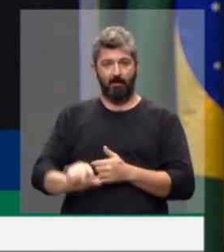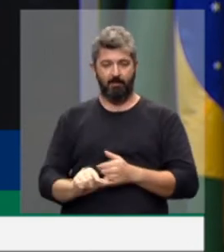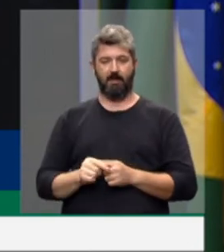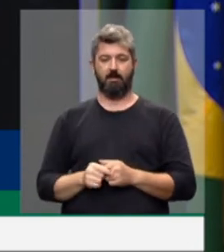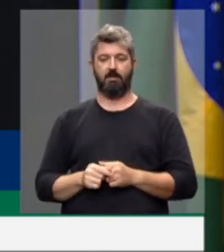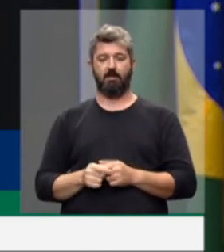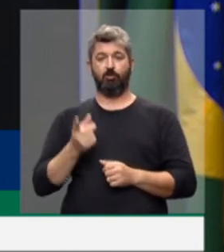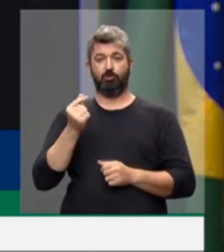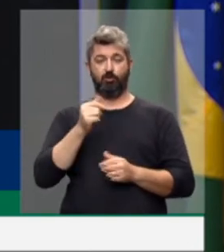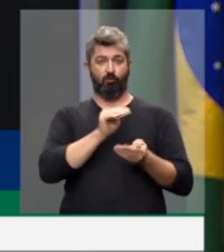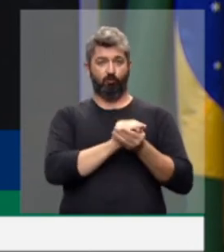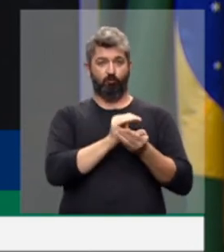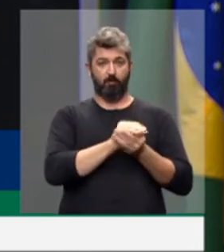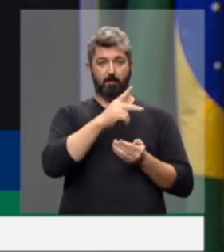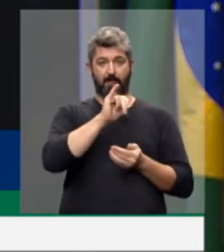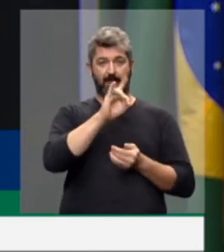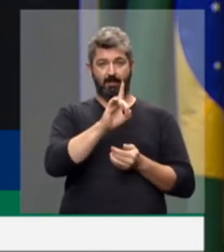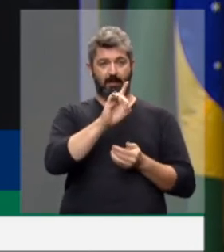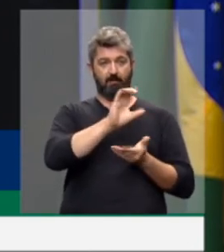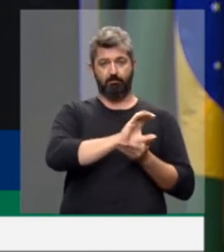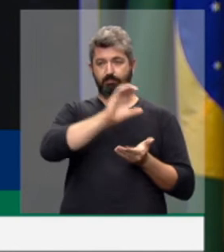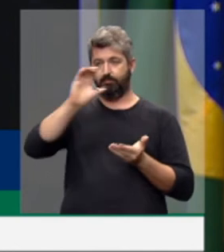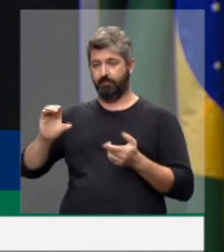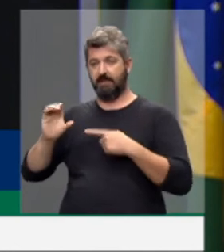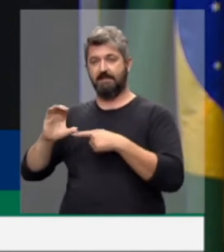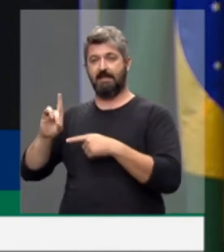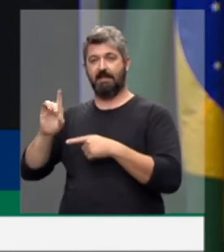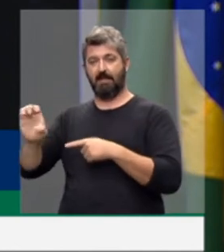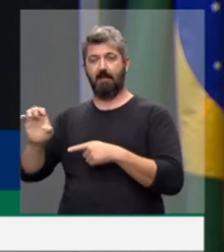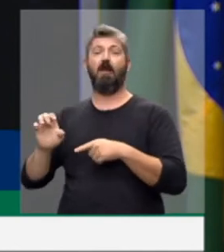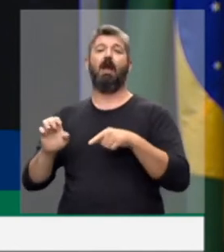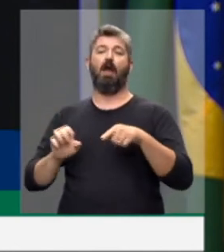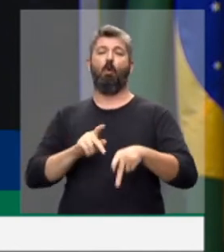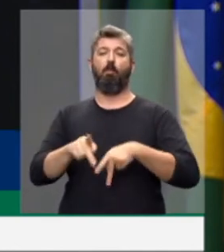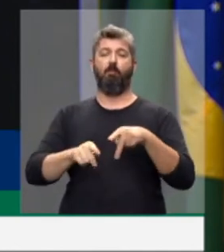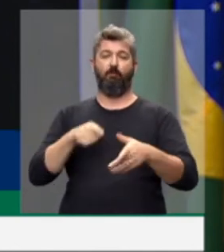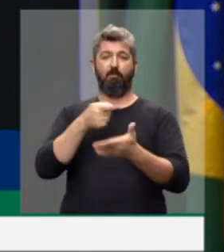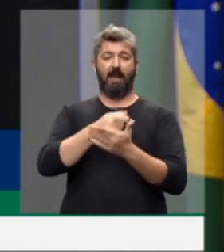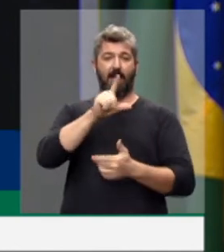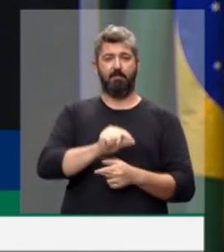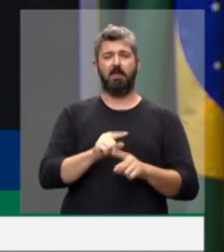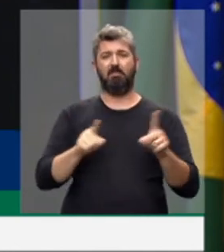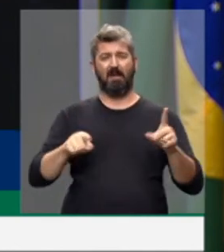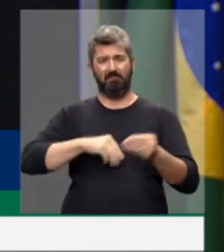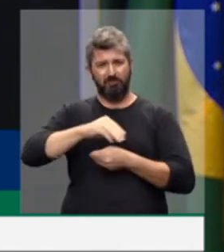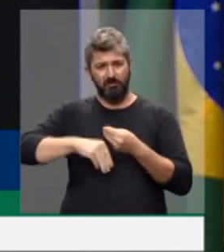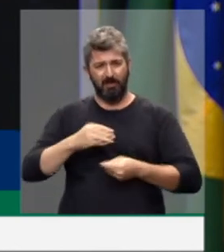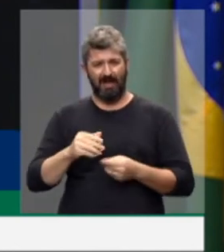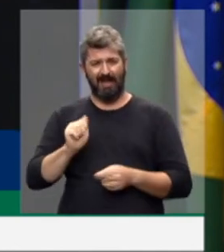MATÉRIA, EU SOU FAVORÁVEL DE FINALIZAR SUBSÍDIOS E ENCARGOS PARA QUE O PAGADOR NA CONTA PAGUE MENOS, DE PASSAR MAIS DINHEIRO DE P E D, PARA